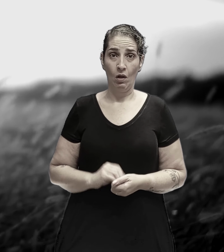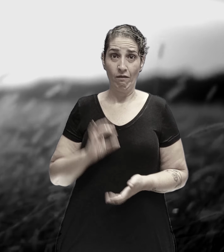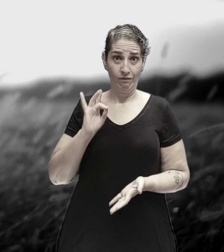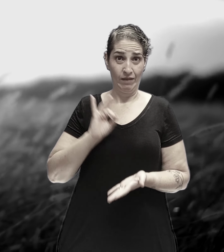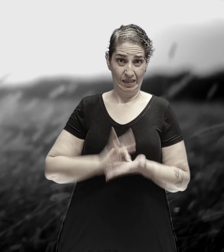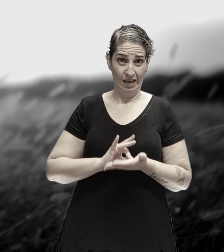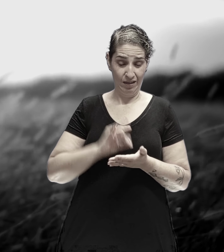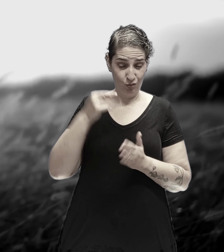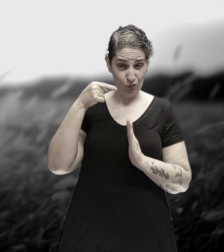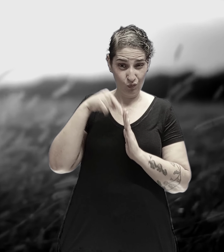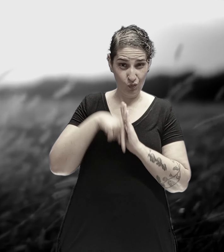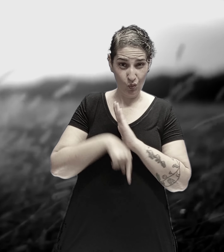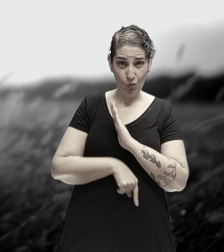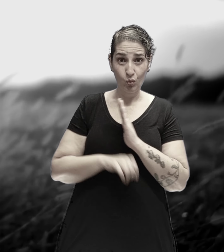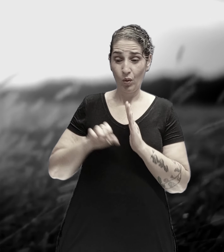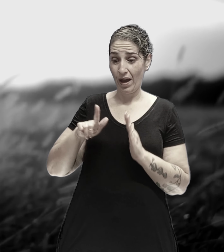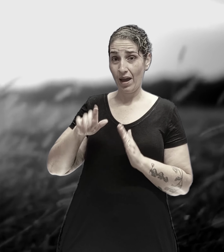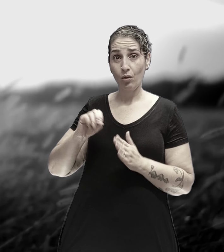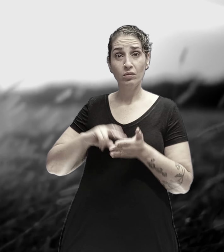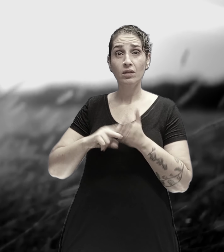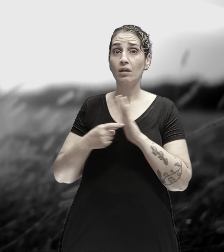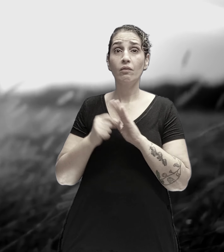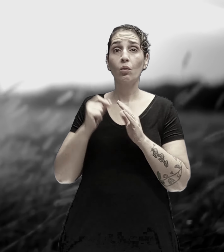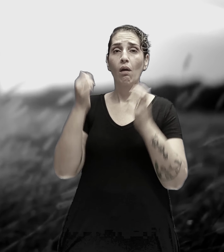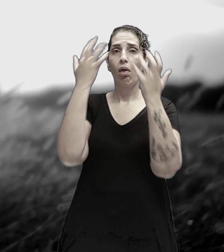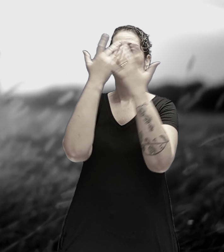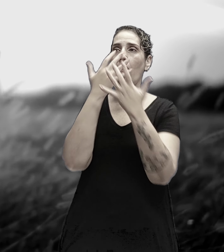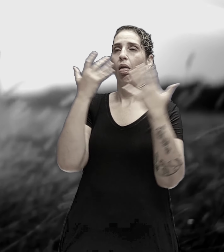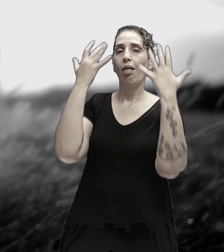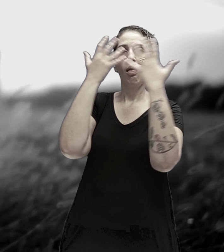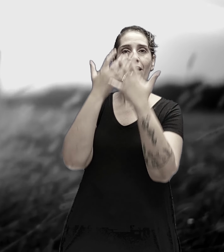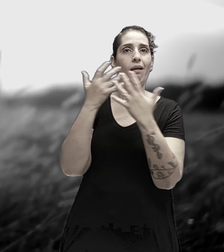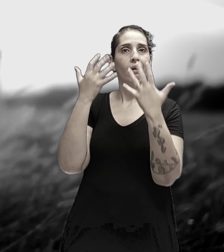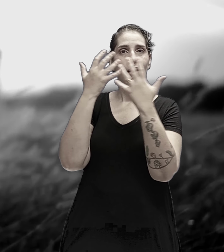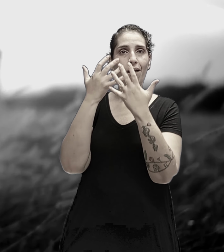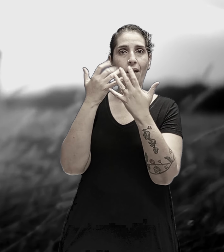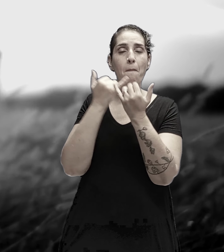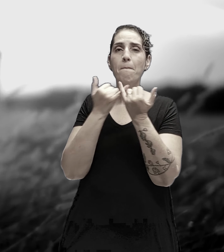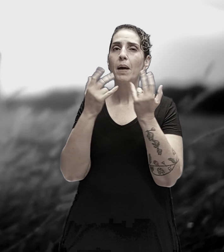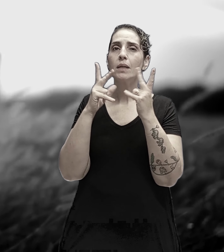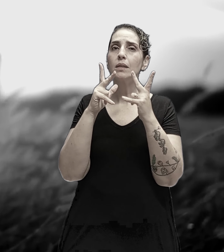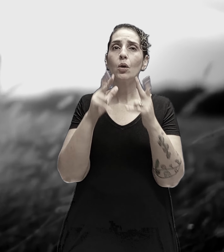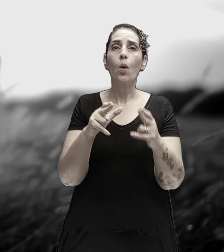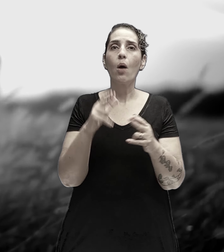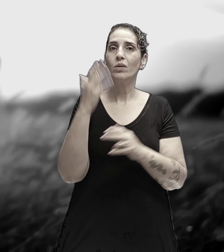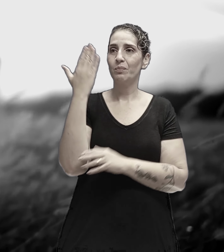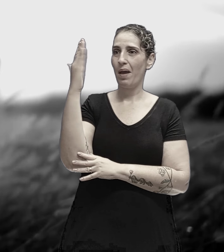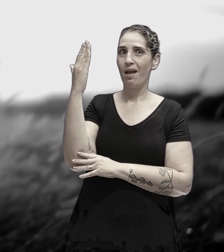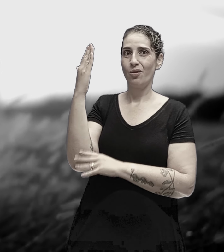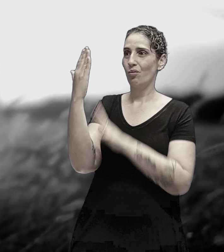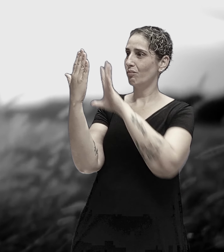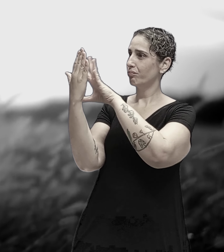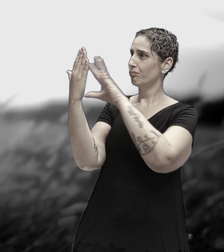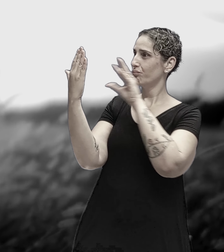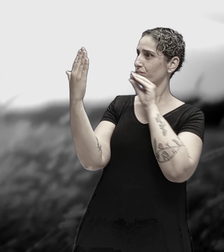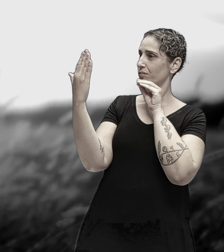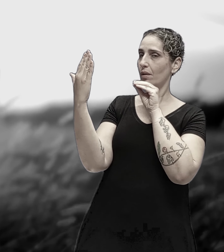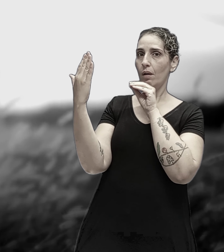O ego, no fundo, é apenas uma ilusão. Ele é como um reflexo no espelho.